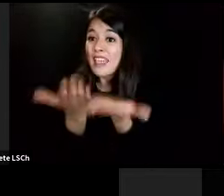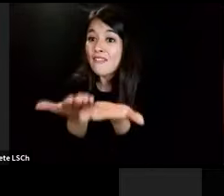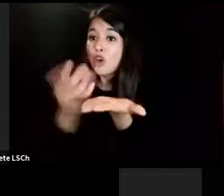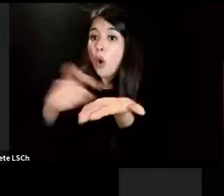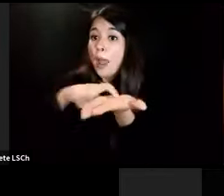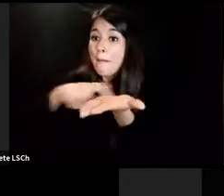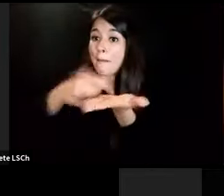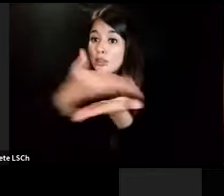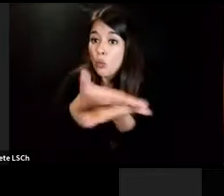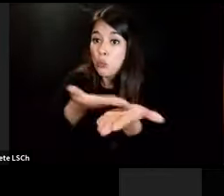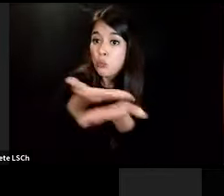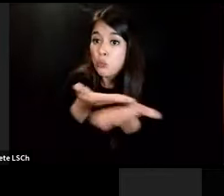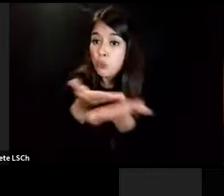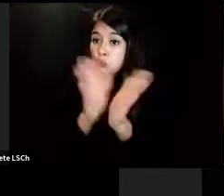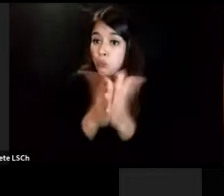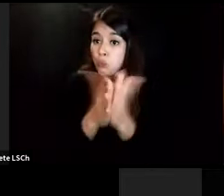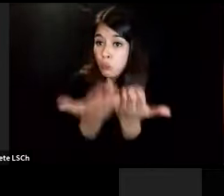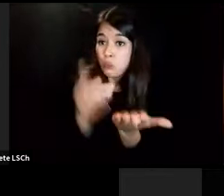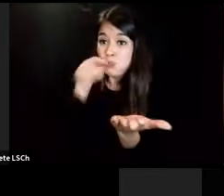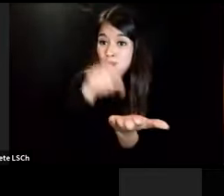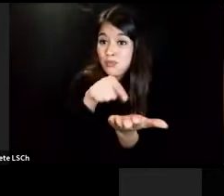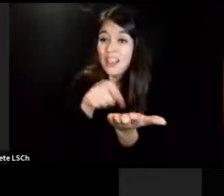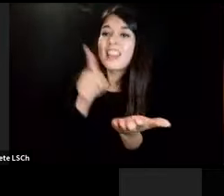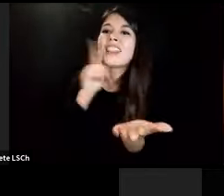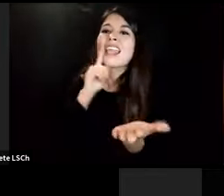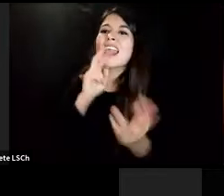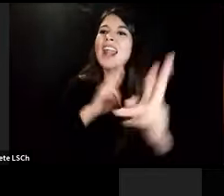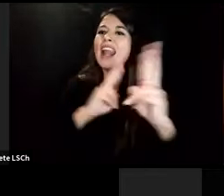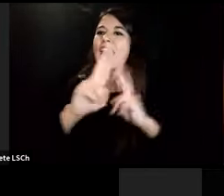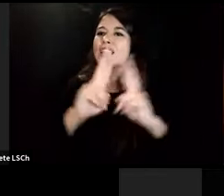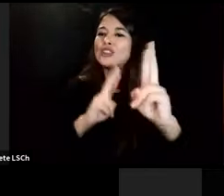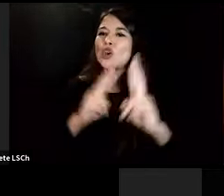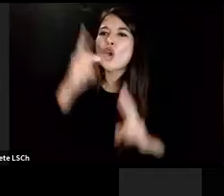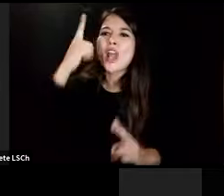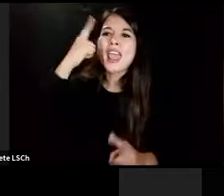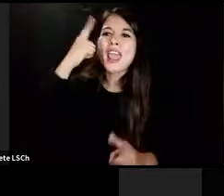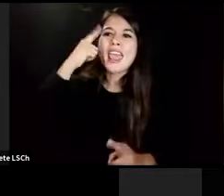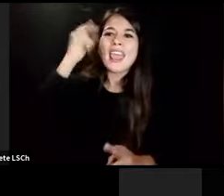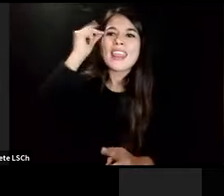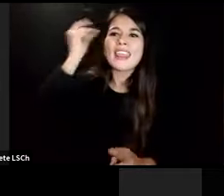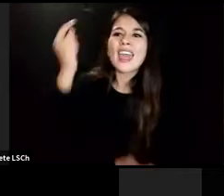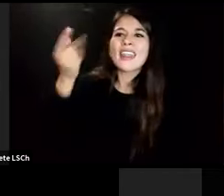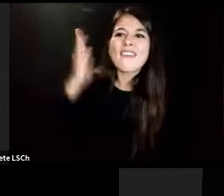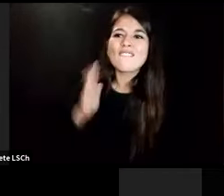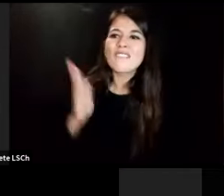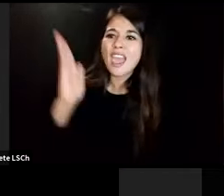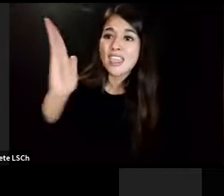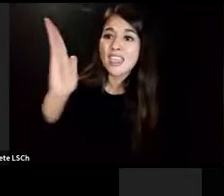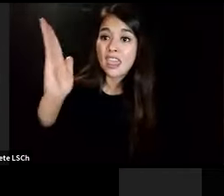bastante constante con la idea del viaje y del traslado. De hecho cuando se inventa la locomotora